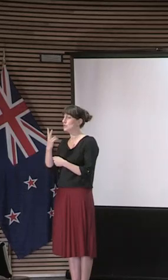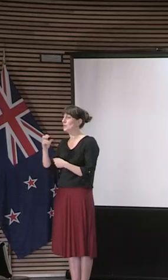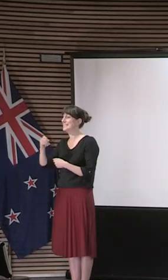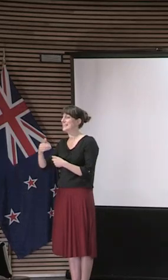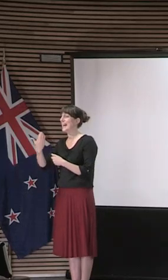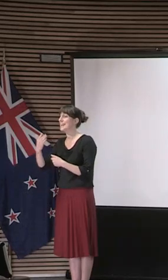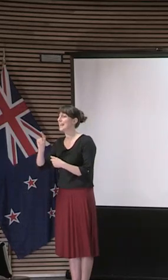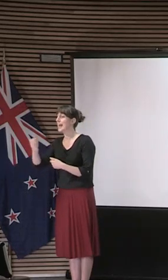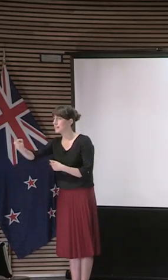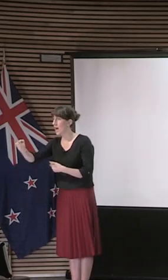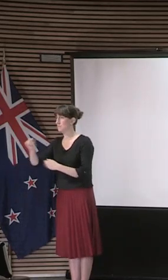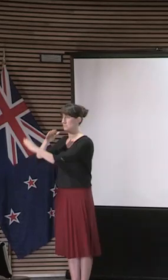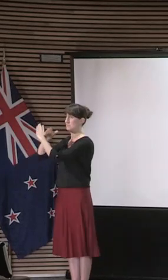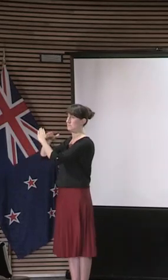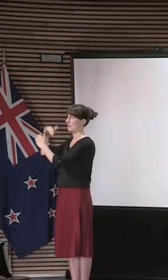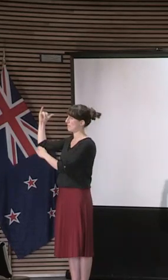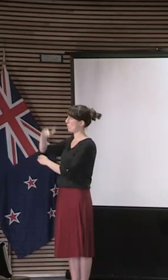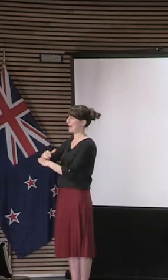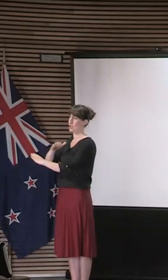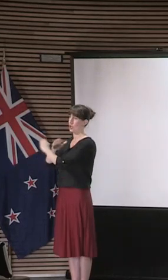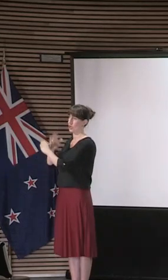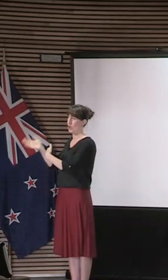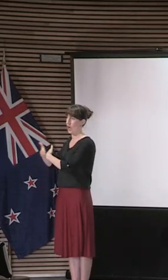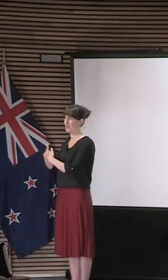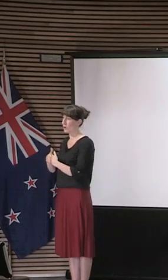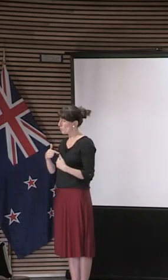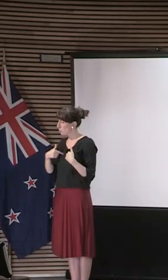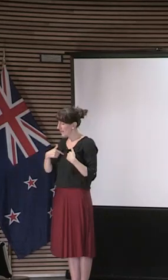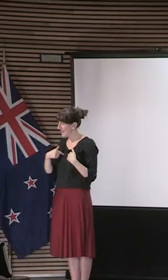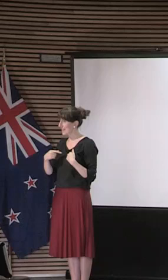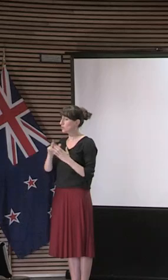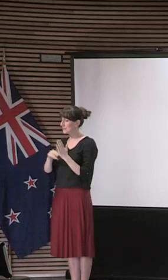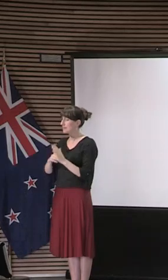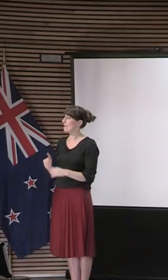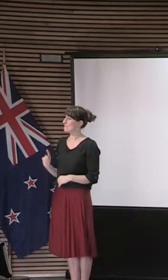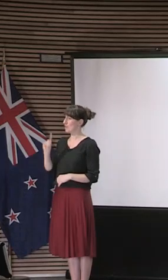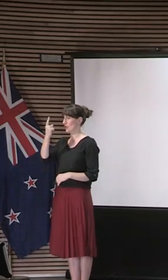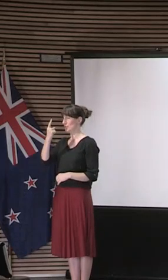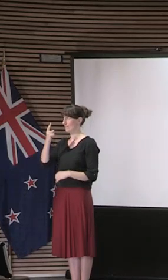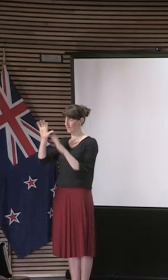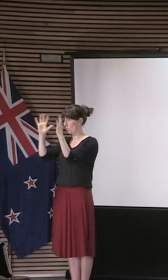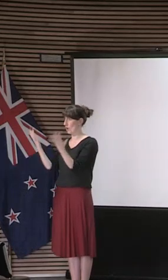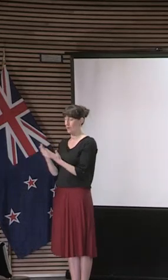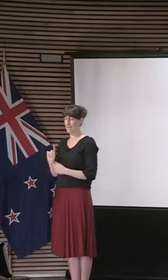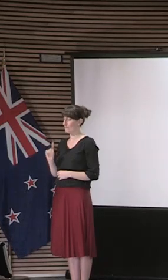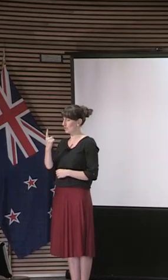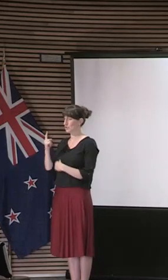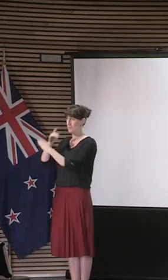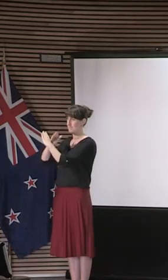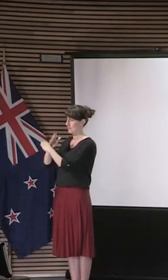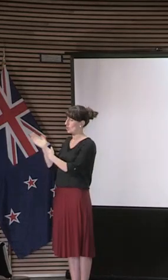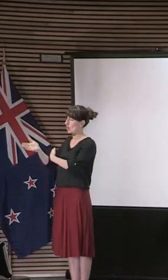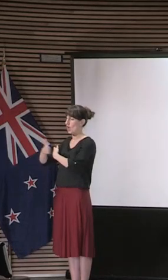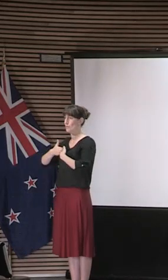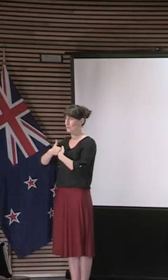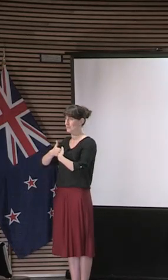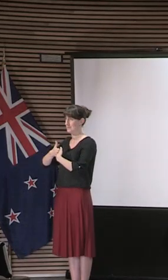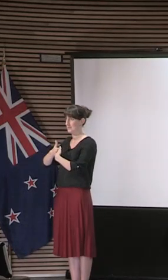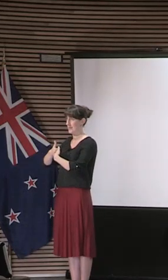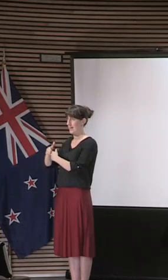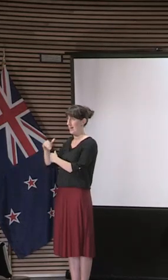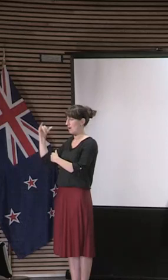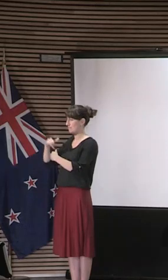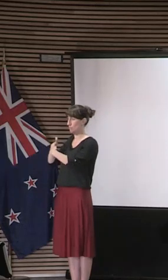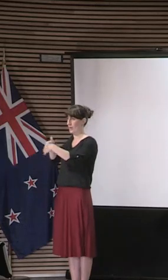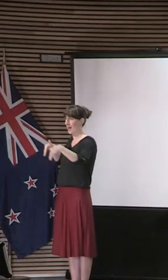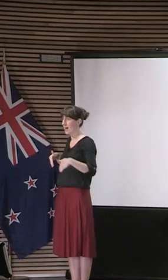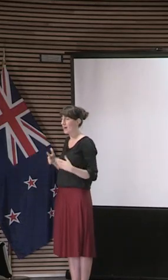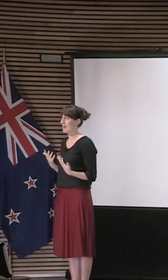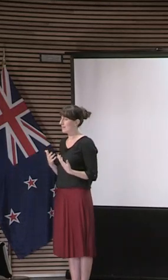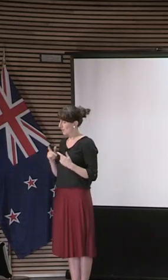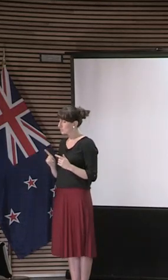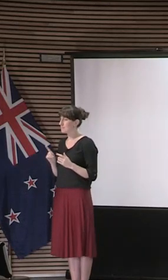tuatahi, ka neke taatau. I runga